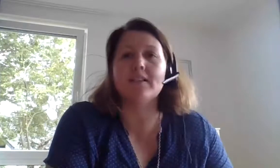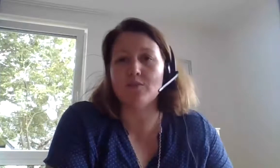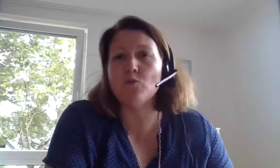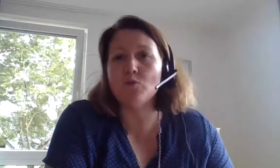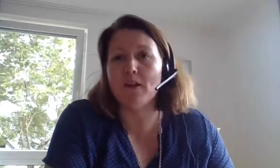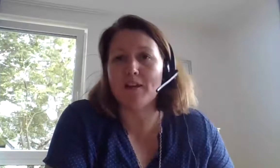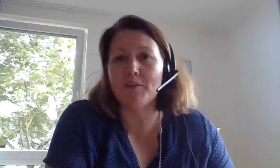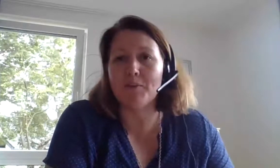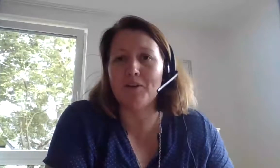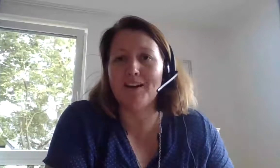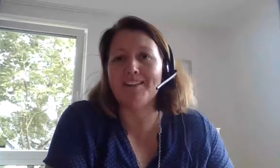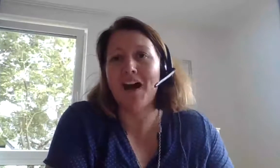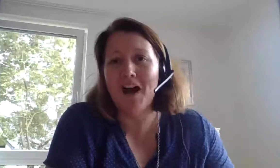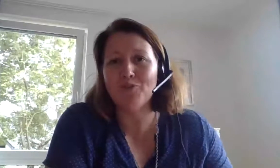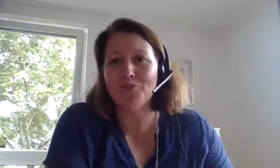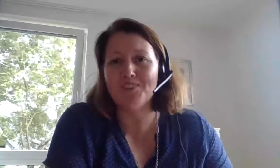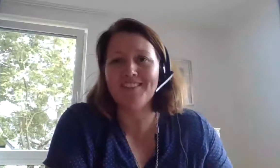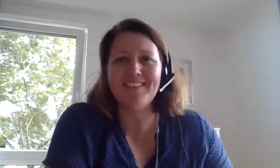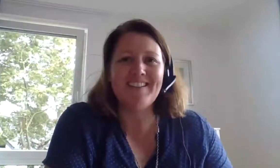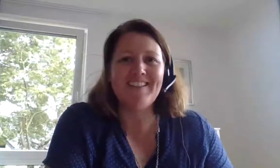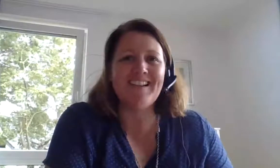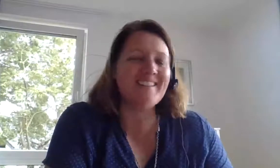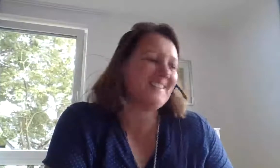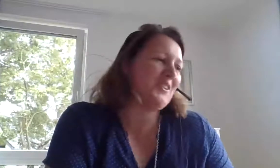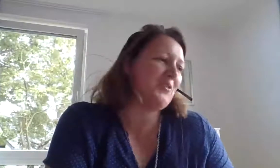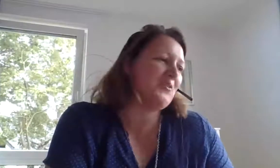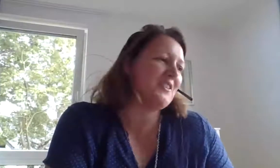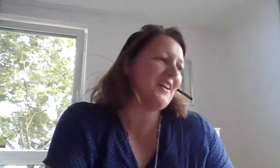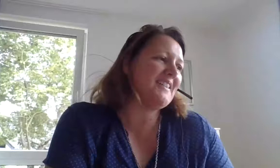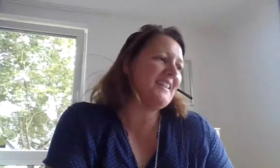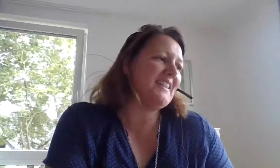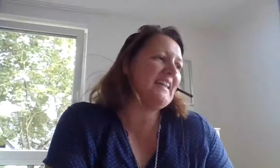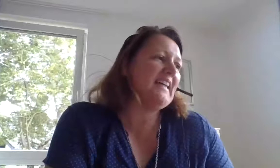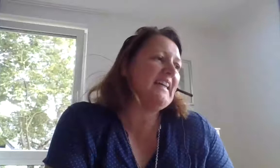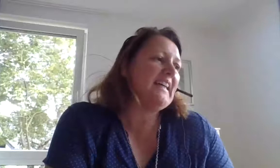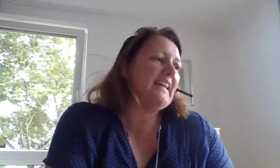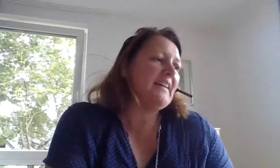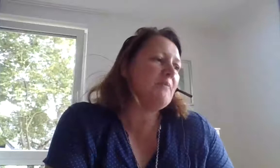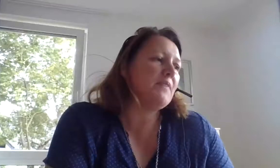ولكني اعتقد بانها من الممكن تطبيقها أيضا فيما بعد الجائحة